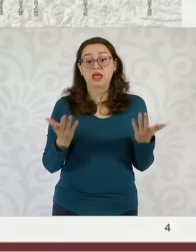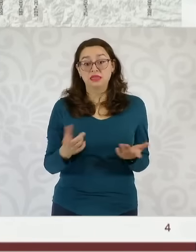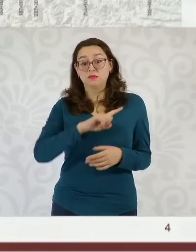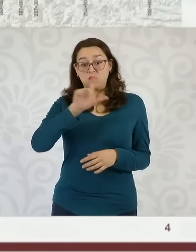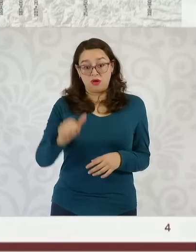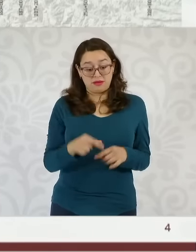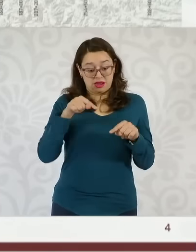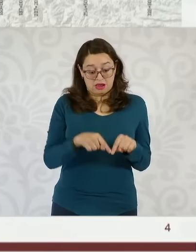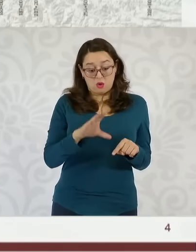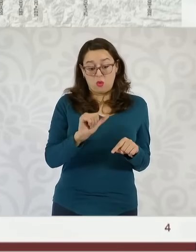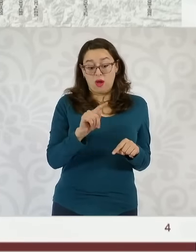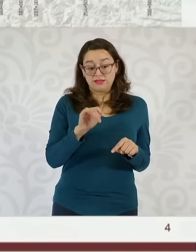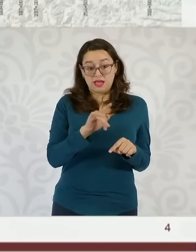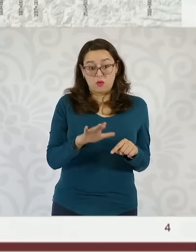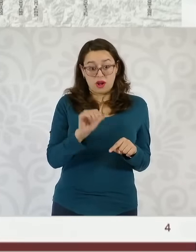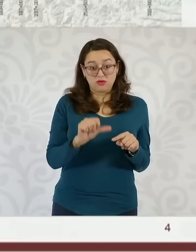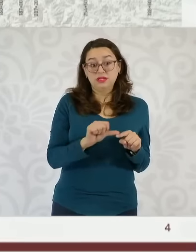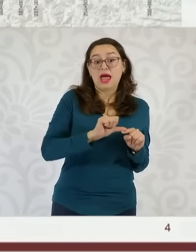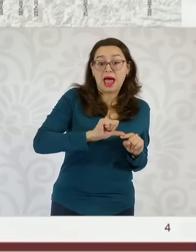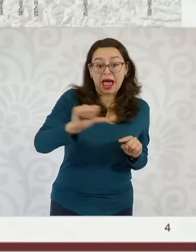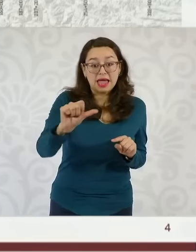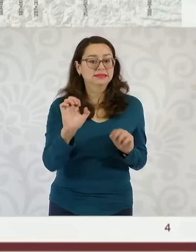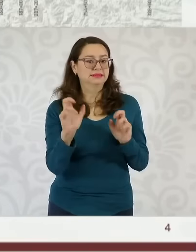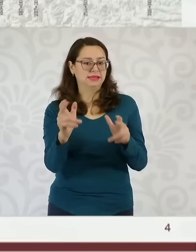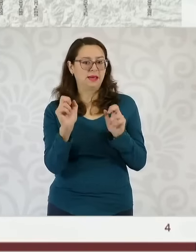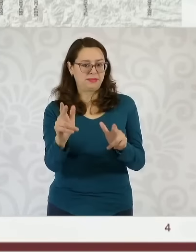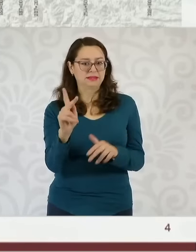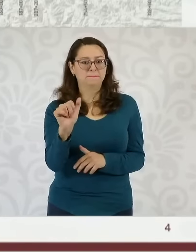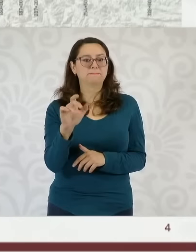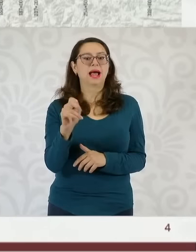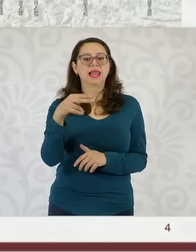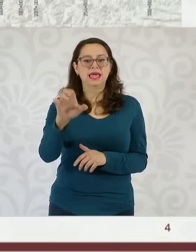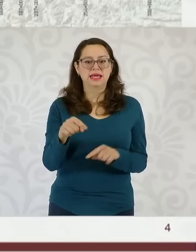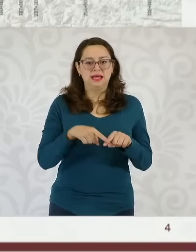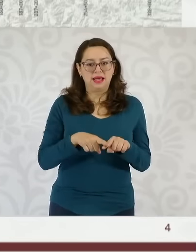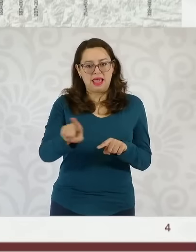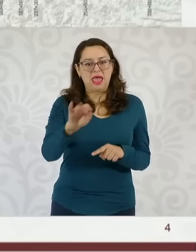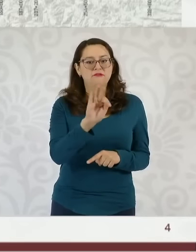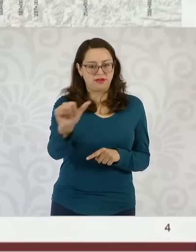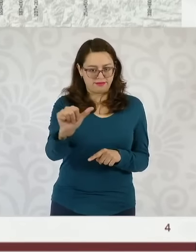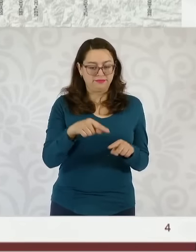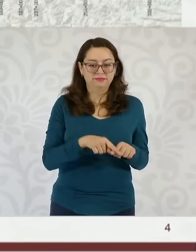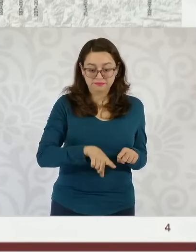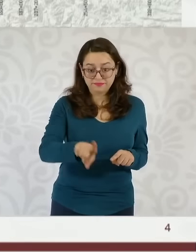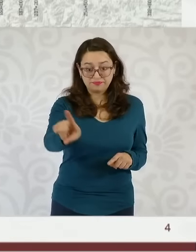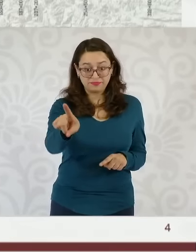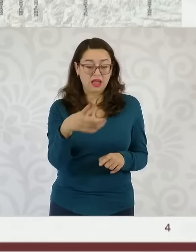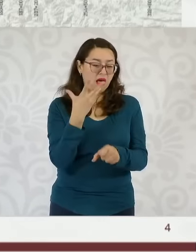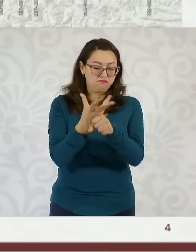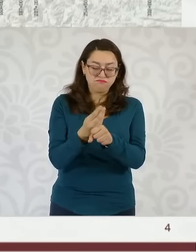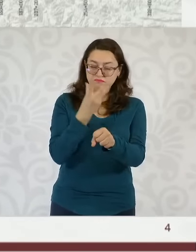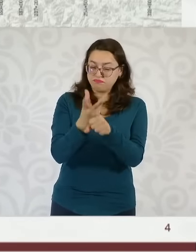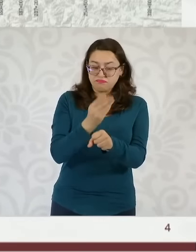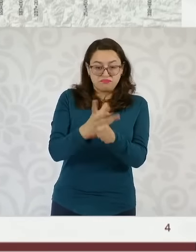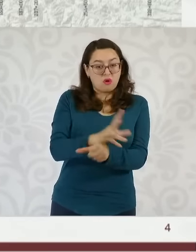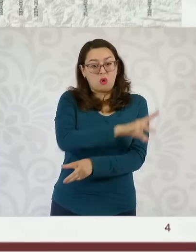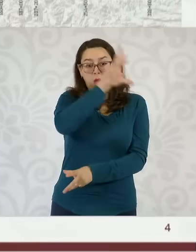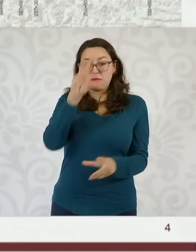de Cuatzacalcos a Palenque Chiapas son 310 km que fueron rehabilitados en su totalidad eh así como